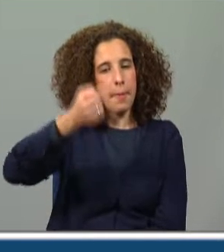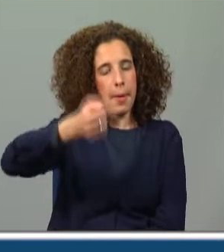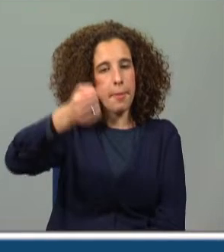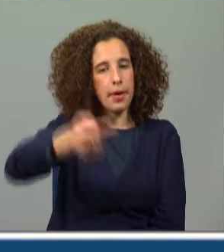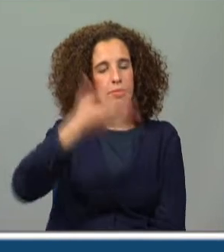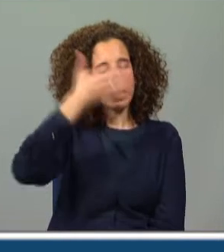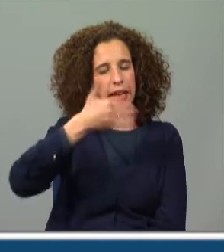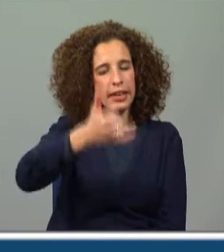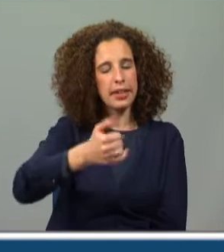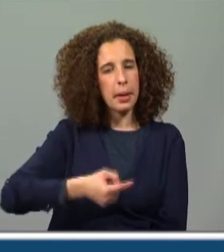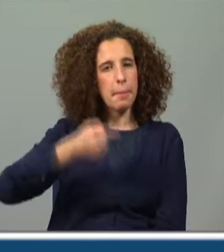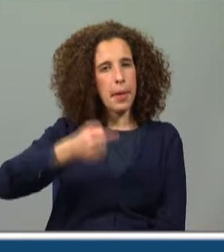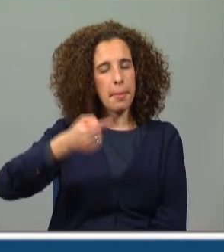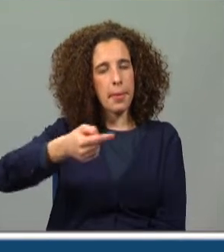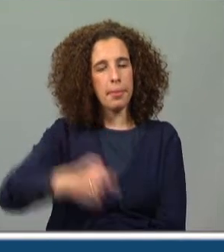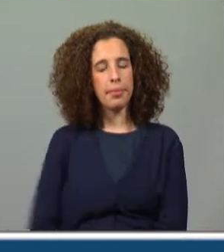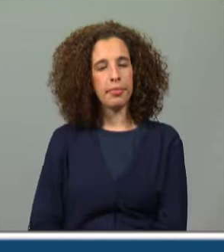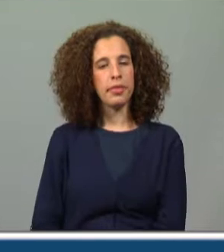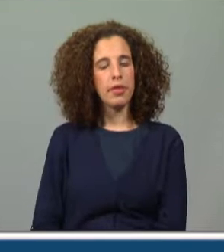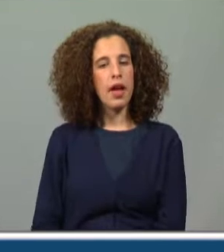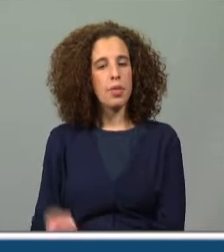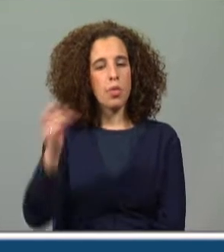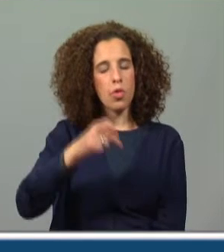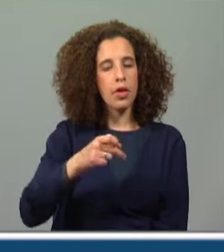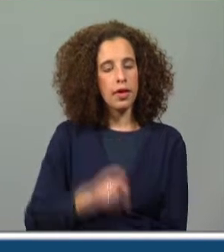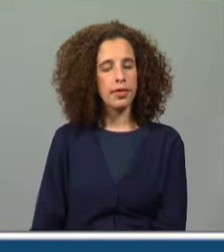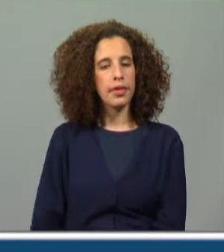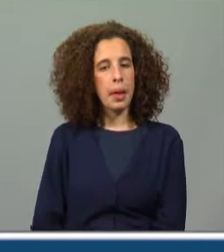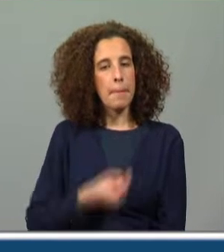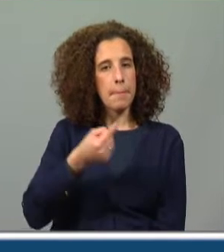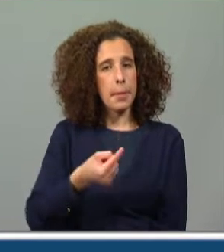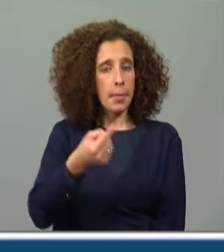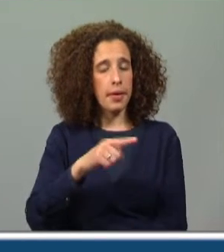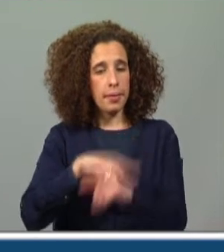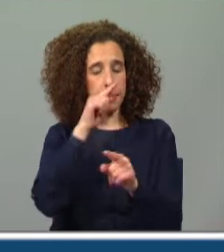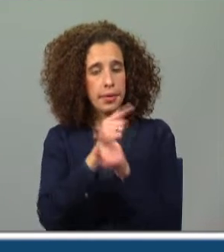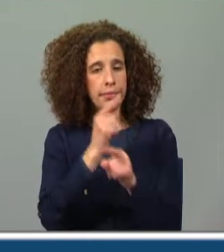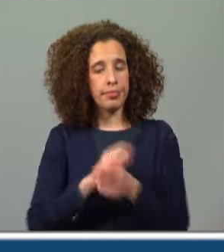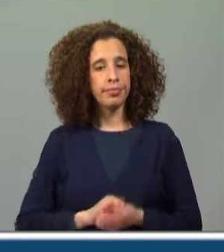sistematicamente que vai acontecendo sistematicamente a mesma coisa e depois 系統地發生了什麼系統地同一件事，然後